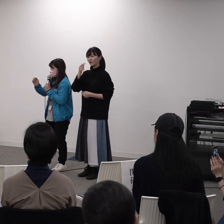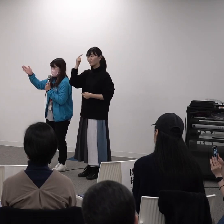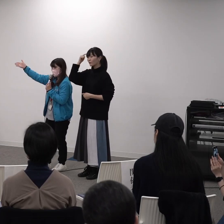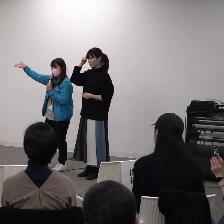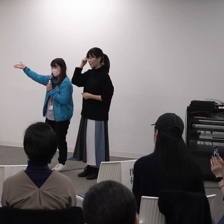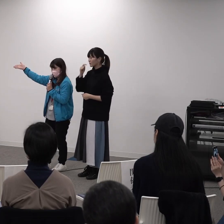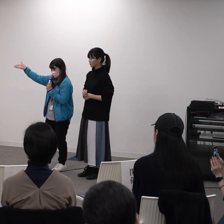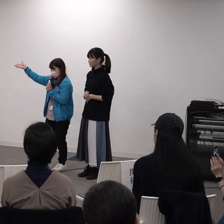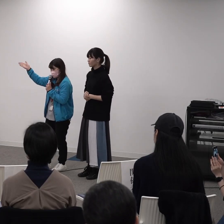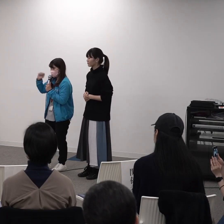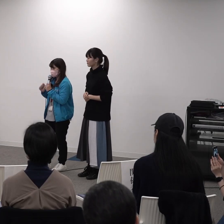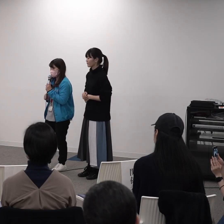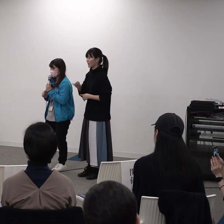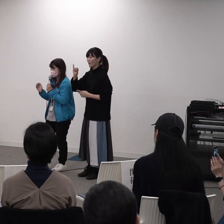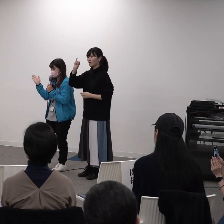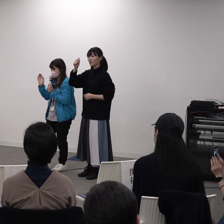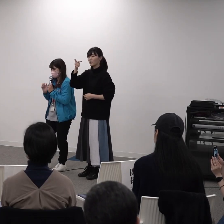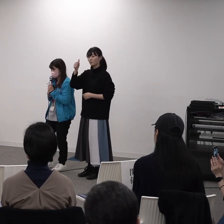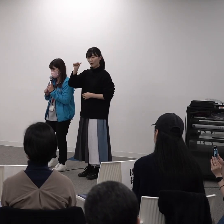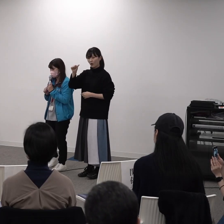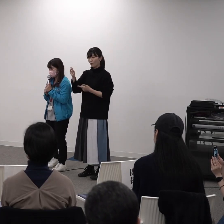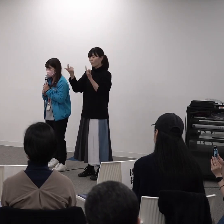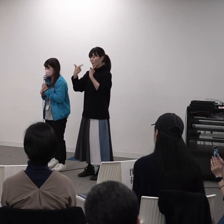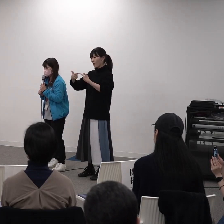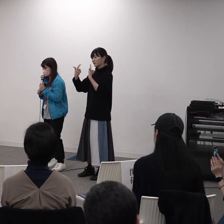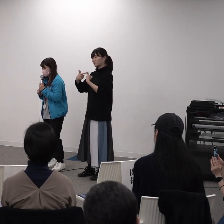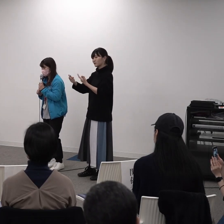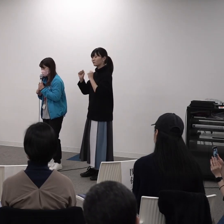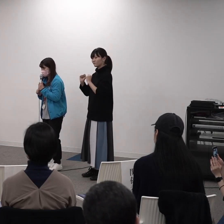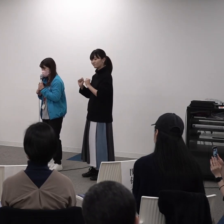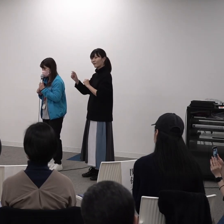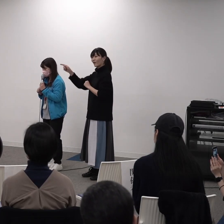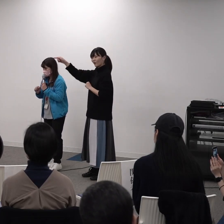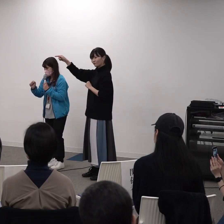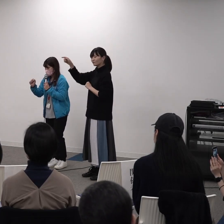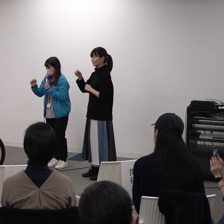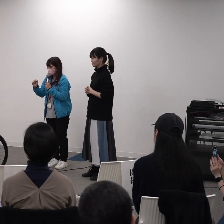これ実際にイムアも毎日佐藤さんが外出のときにやってるんですけれども